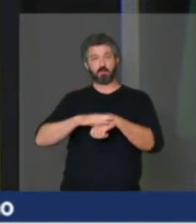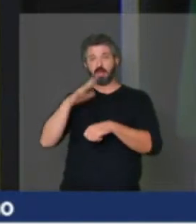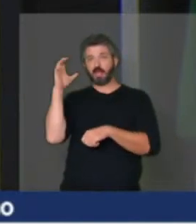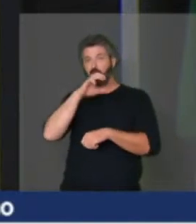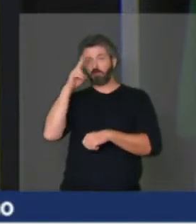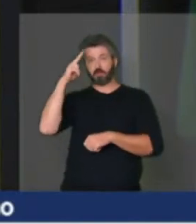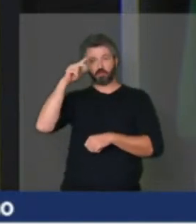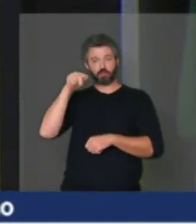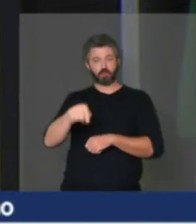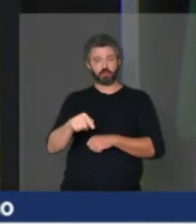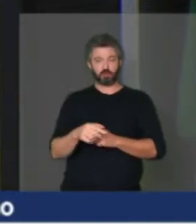PARTE DO PROGRAMA DE ALTO RENDIMENTO DAS FORÇAS ARMADAS